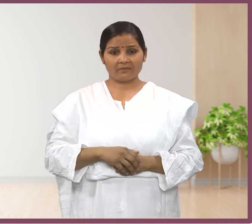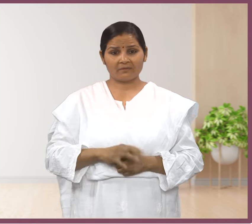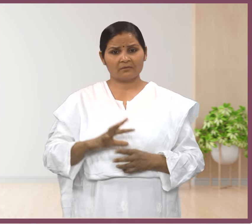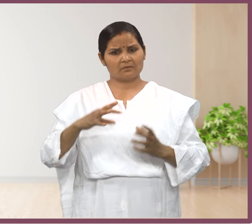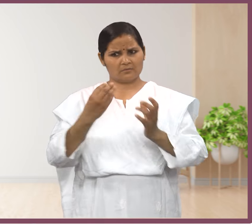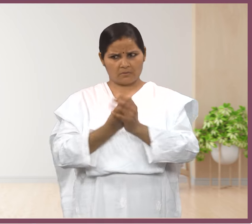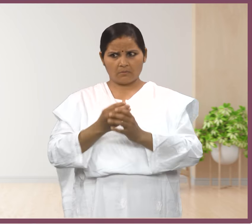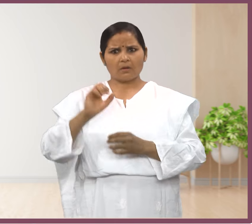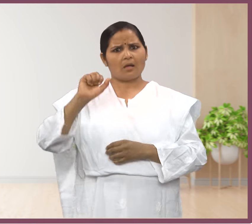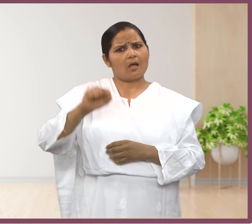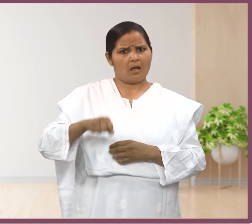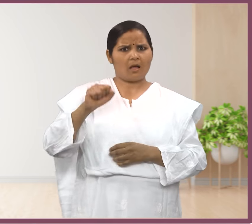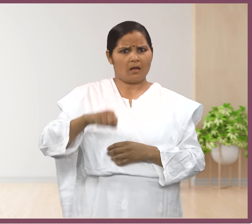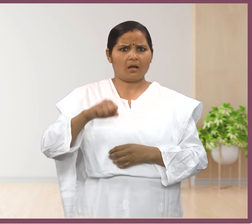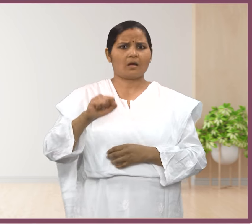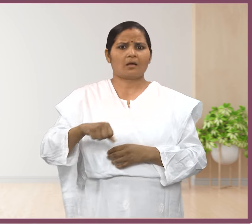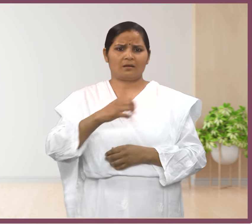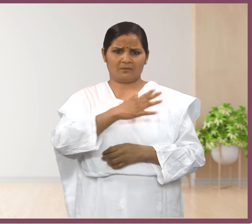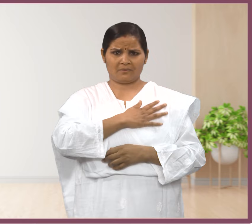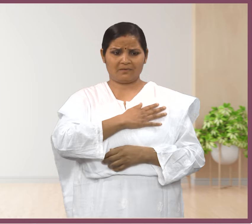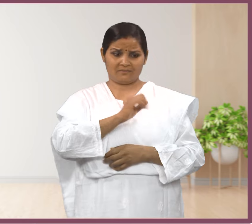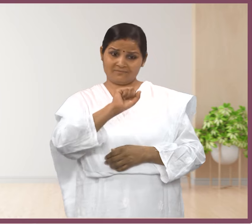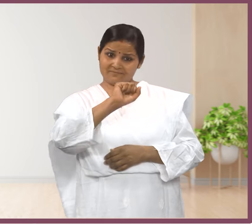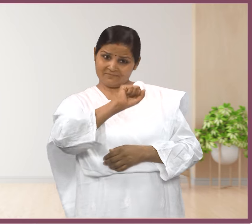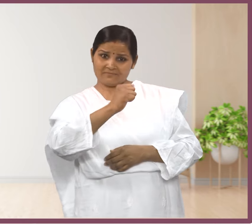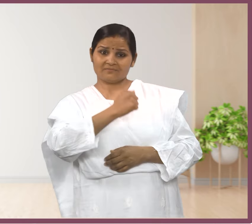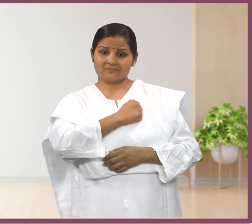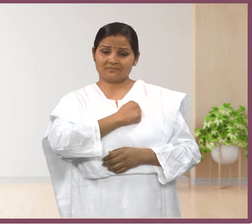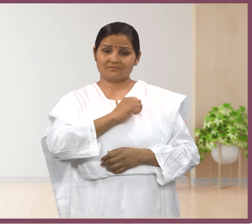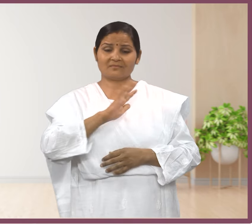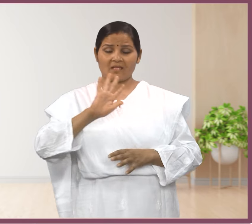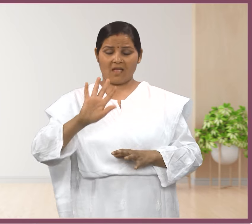అందరూ అన్నారు అవును, అవును, మాకు మీపై విశ్వాసం ఉంది.